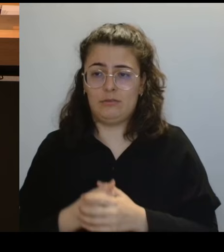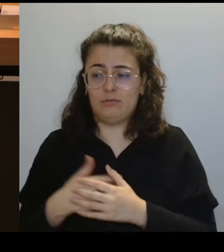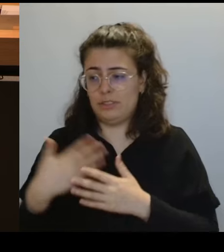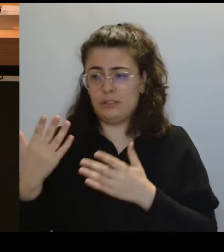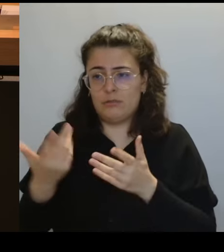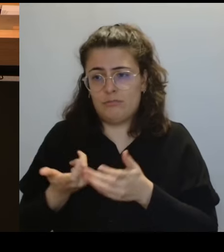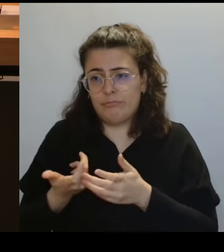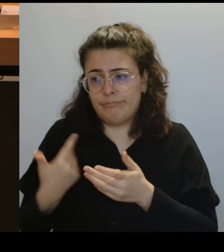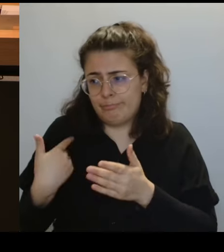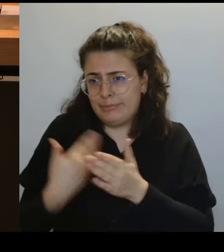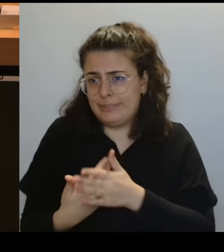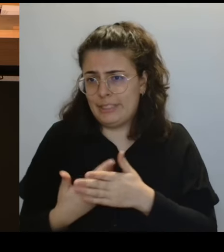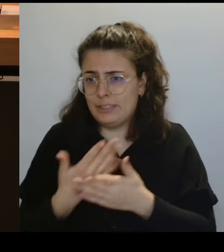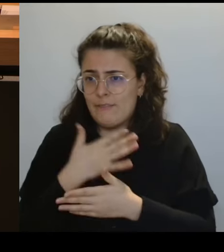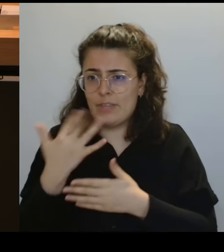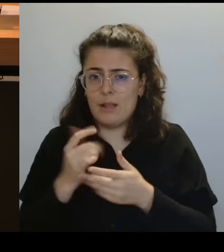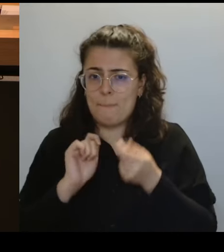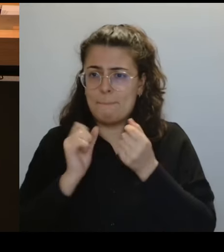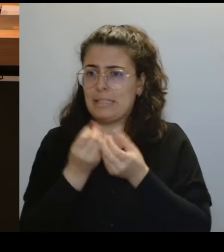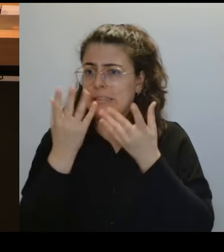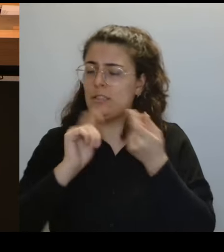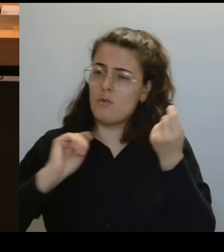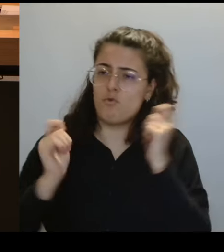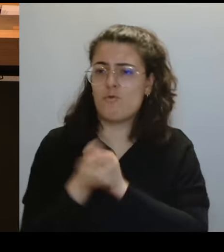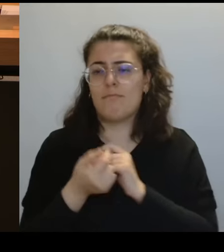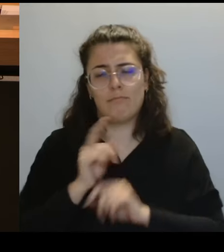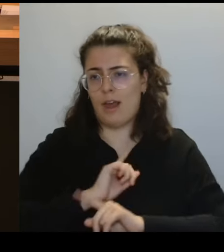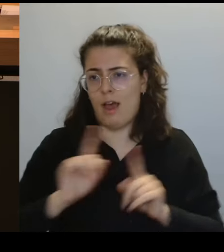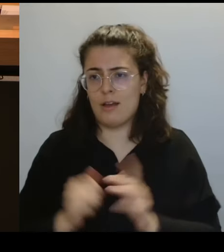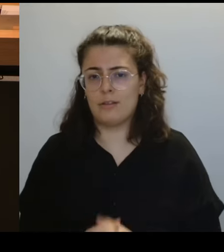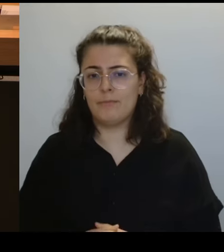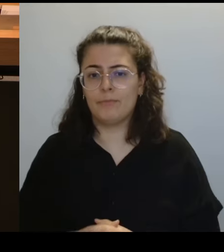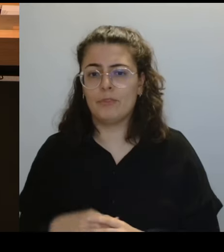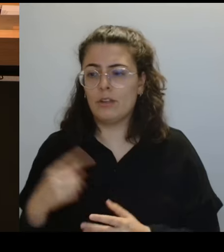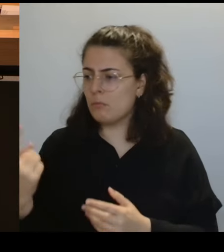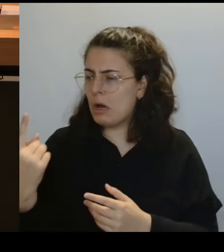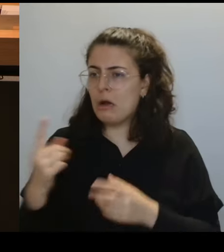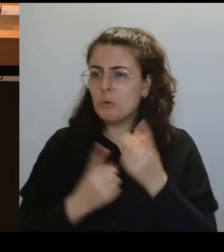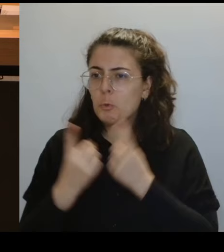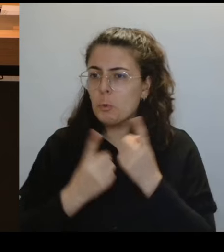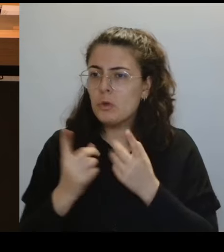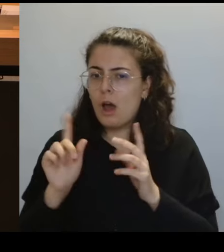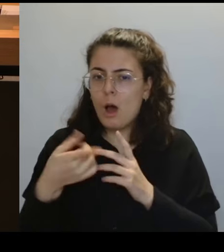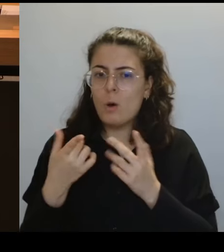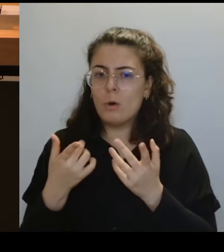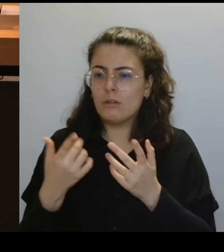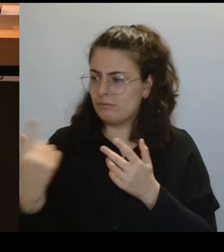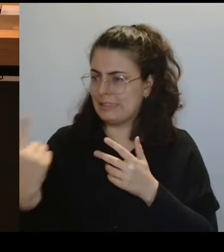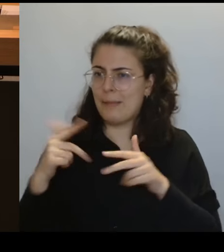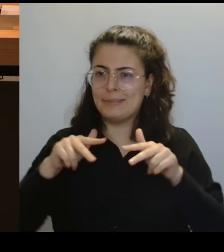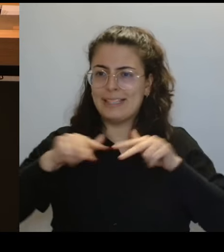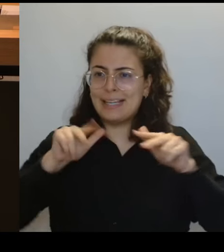Und Sie haben doch auch regiert, liebe Grüne. Und es ist nicht viel passiert, sonst hätten wir ja heute nicht wieder diesen Antrag und müssten wieder darüber sprechen.